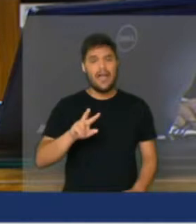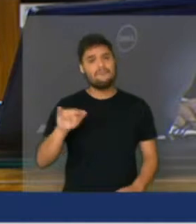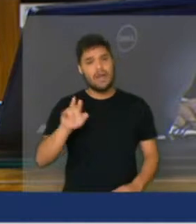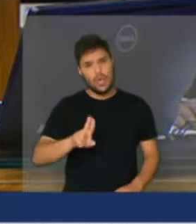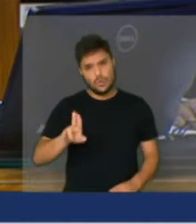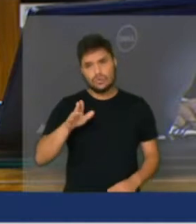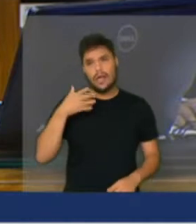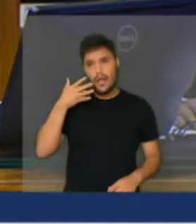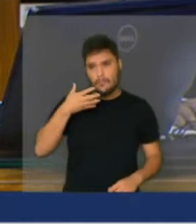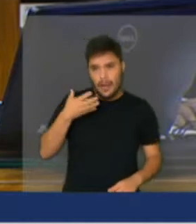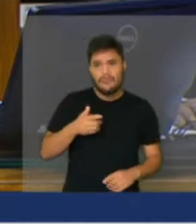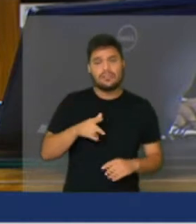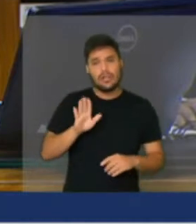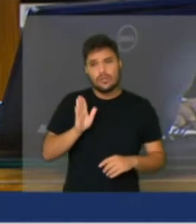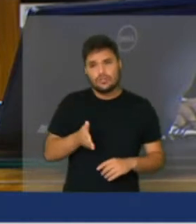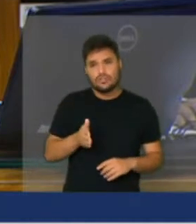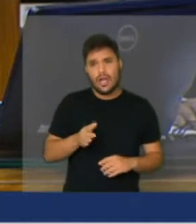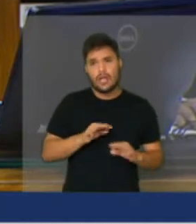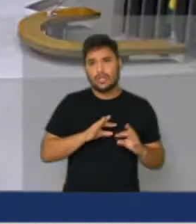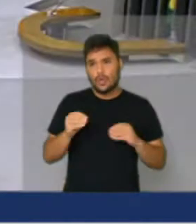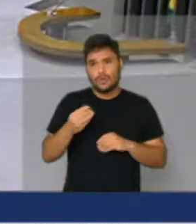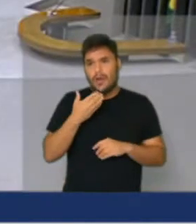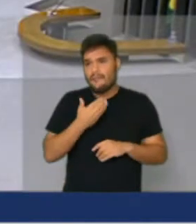O, TODOS SÃO A FAVOR MAS NEM TODOS ESTÃO ABRINDO MÃO DE